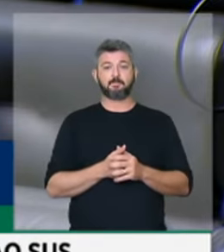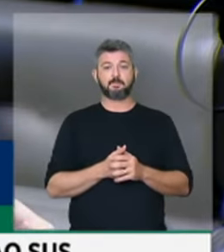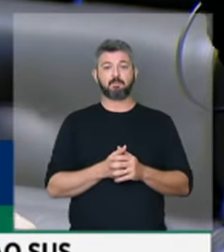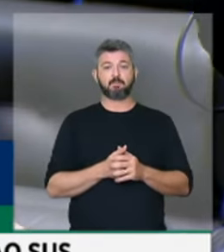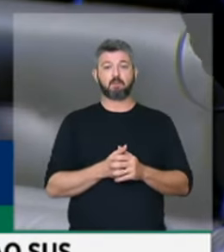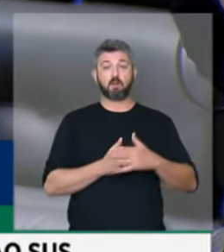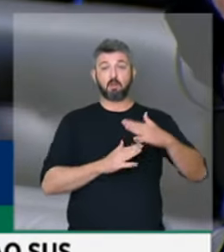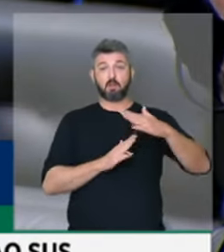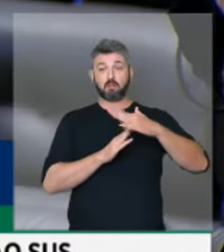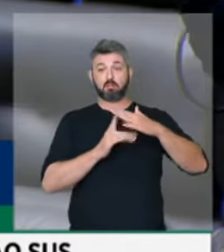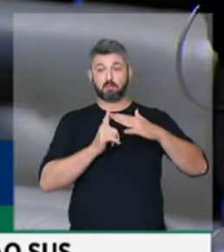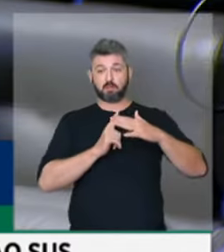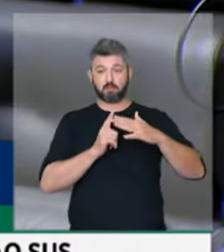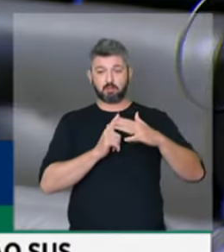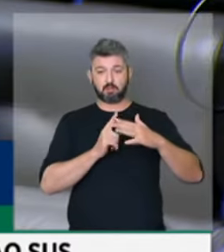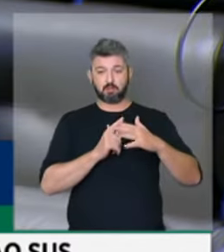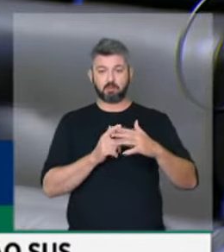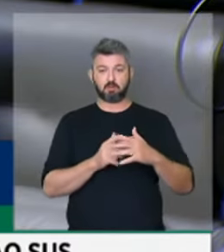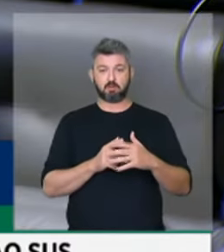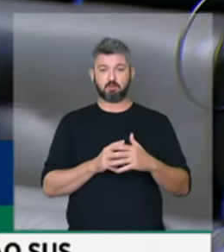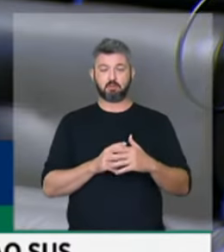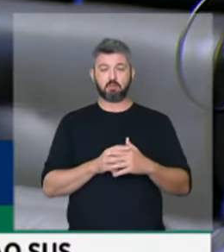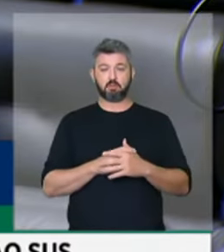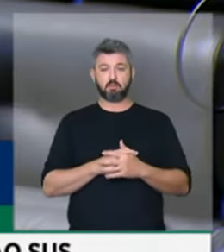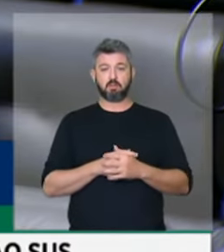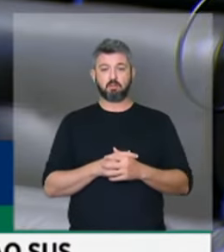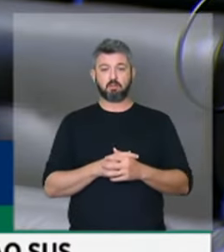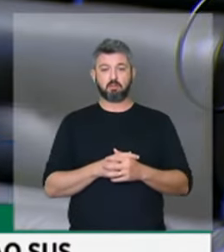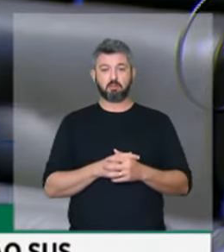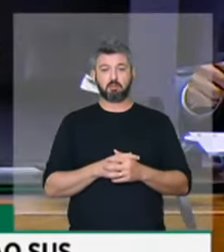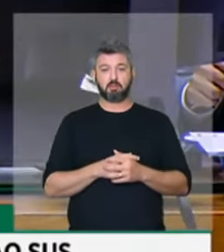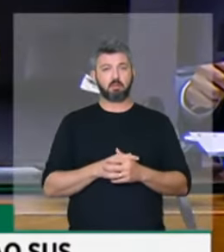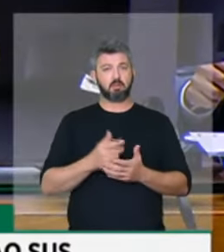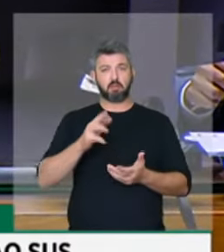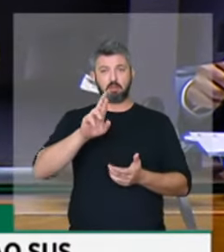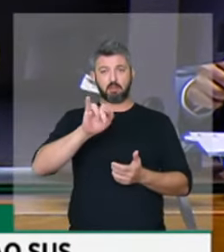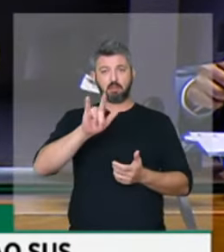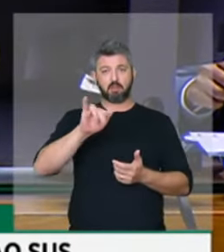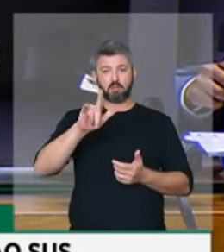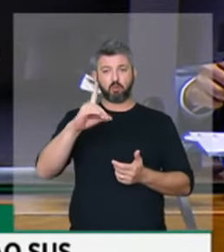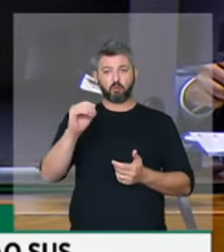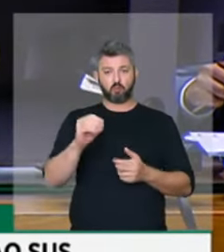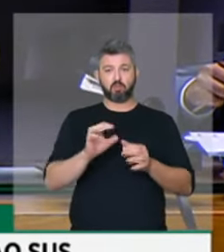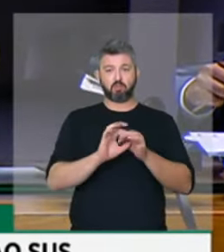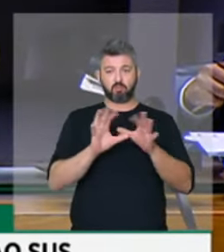POIS NÃO, RENILDO. -- [PRESIDENTE]: ESTÁ LIDO O TEXTO. EU VOU PASSAR A PALAVRA PARA OUTROS PARA QUE O DEPUTADO RENILDO E... -- [DEPUTADO]: SÓ VER